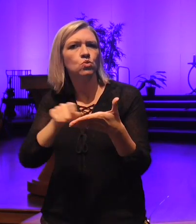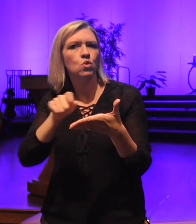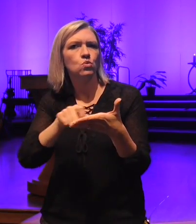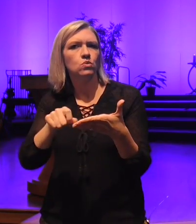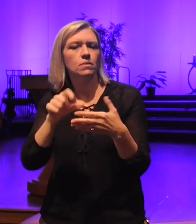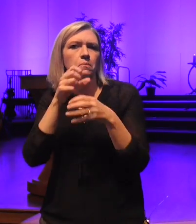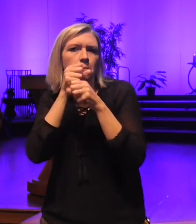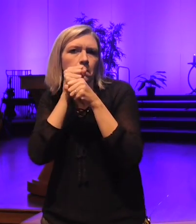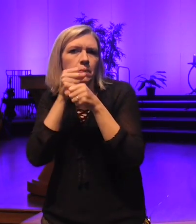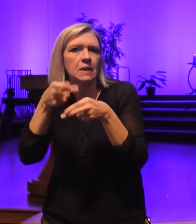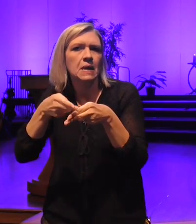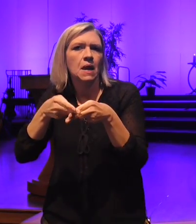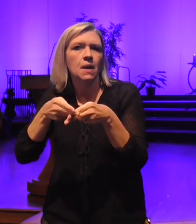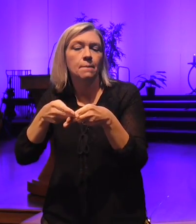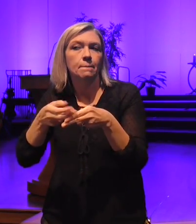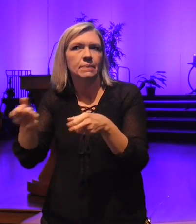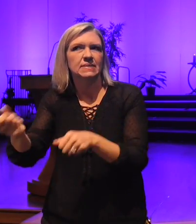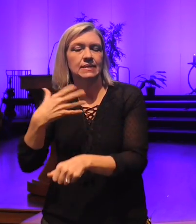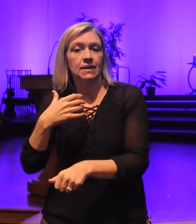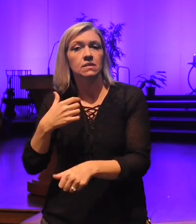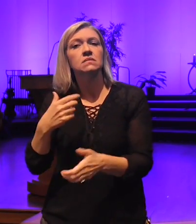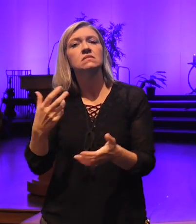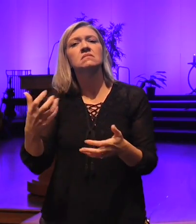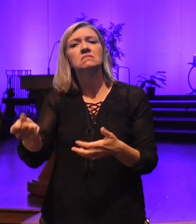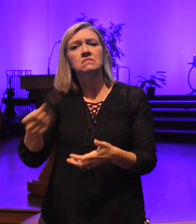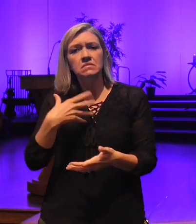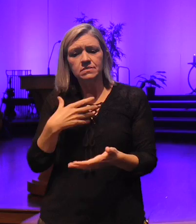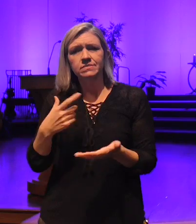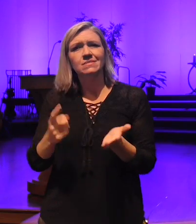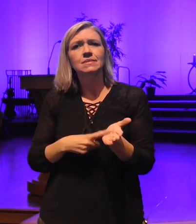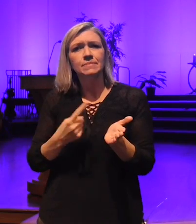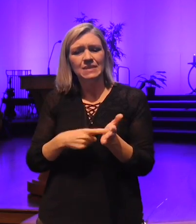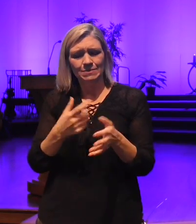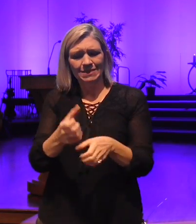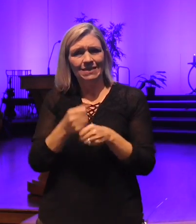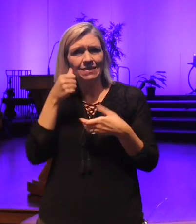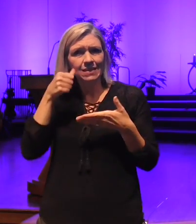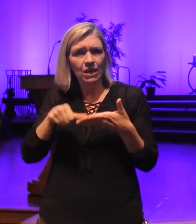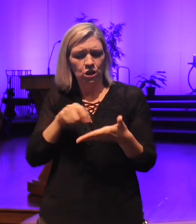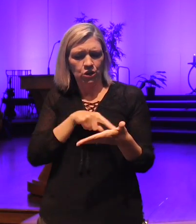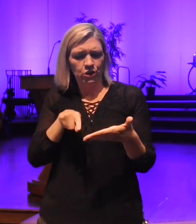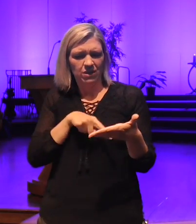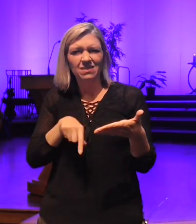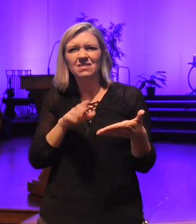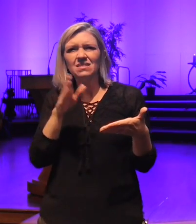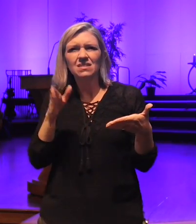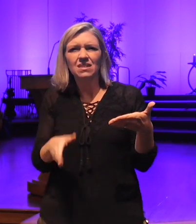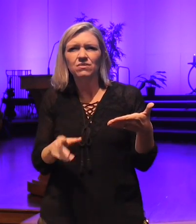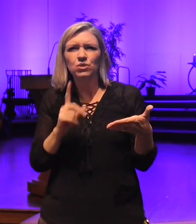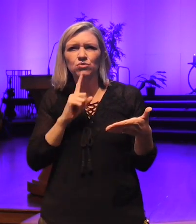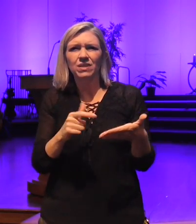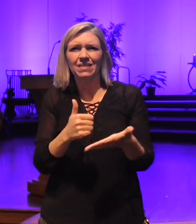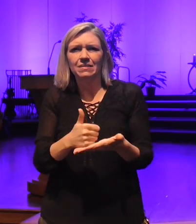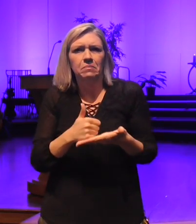porque ya sabes. Los compraba de vez en cuando y nunca me sirvieron, realmente nunca me sentí